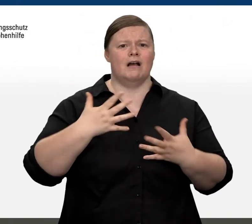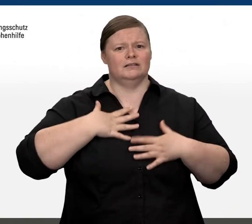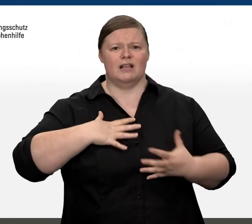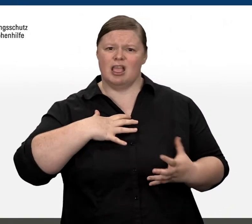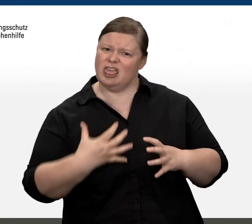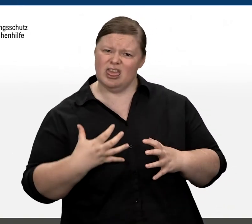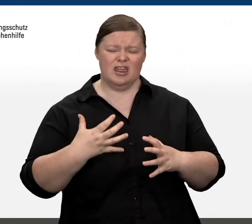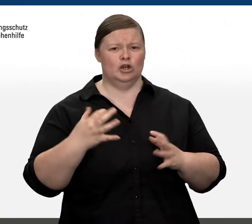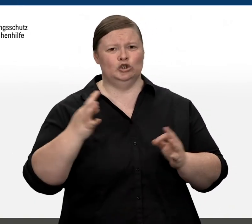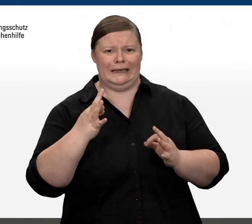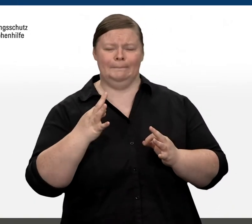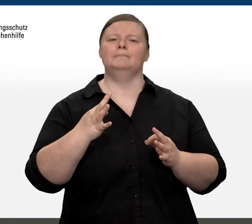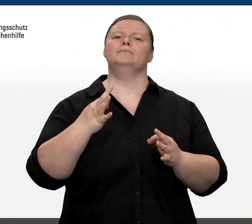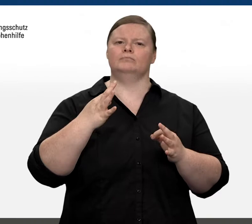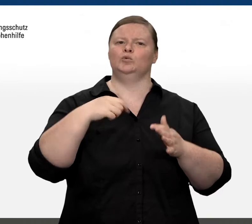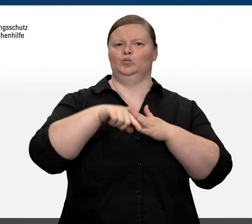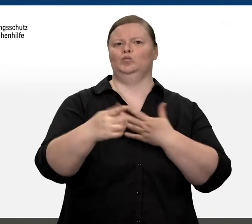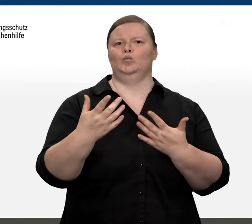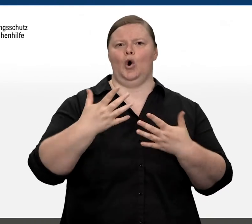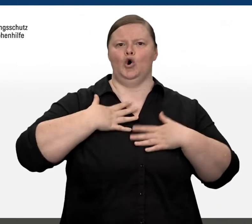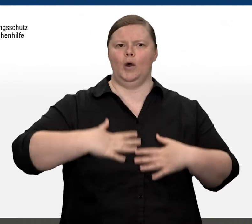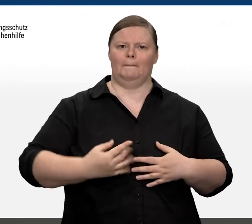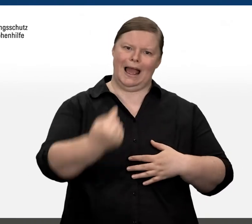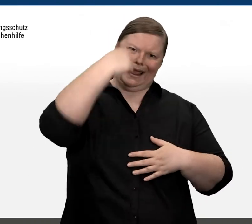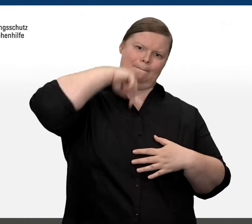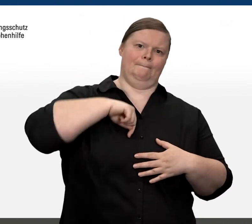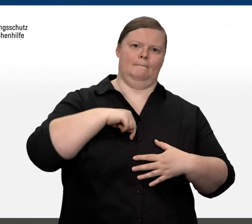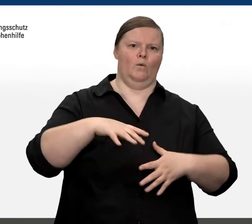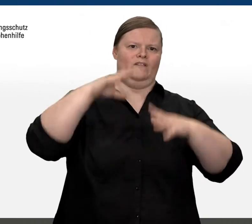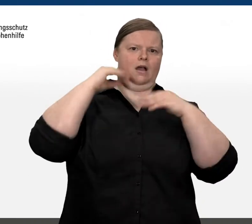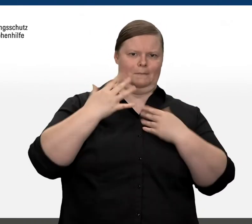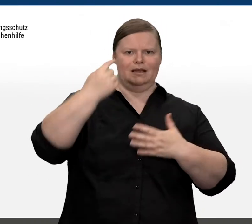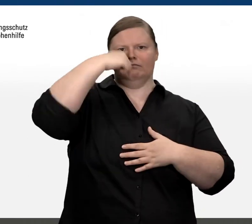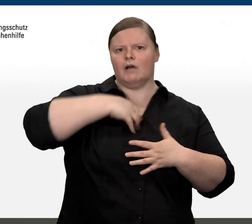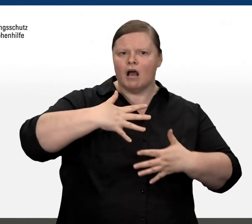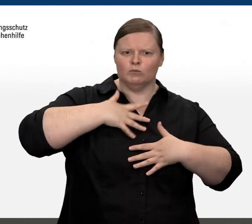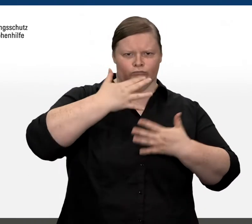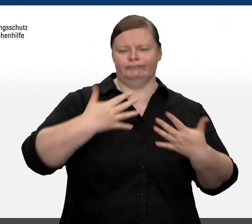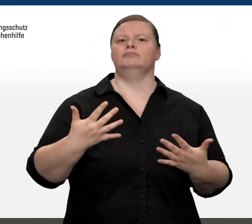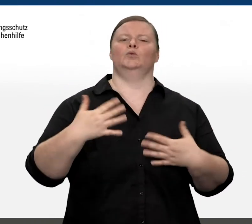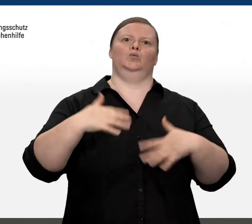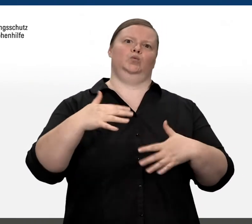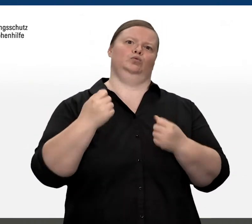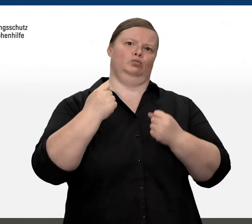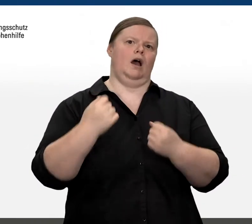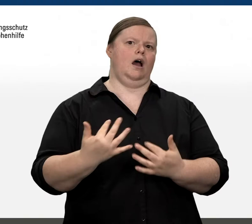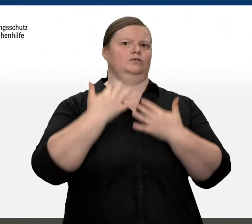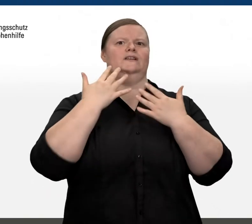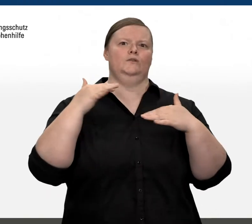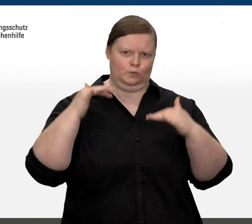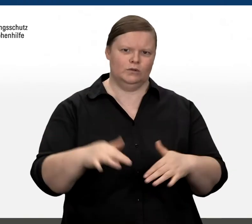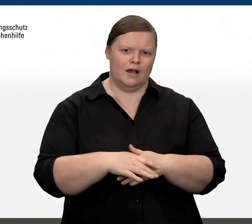entfalten sie ihre größte Wirkung bei Aufnahme in den Körper.